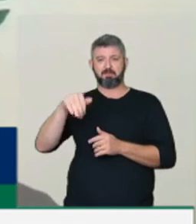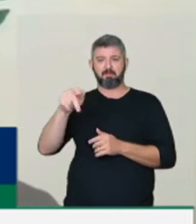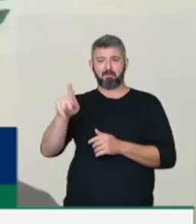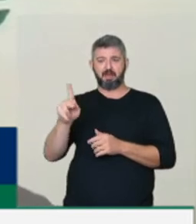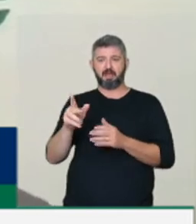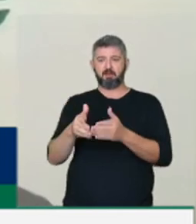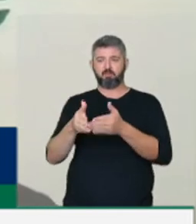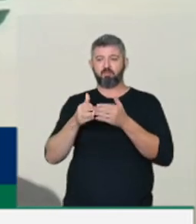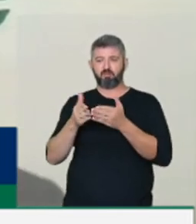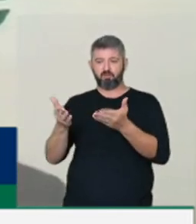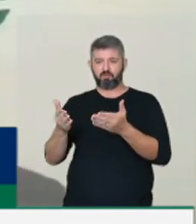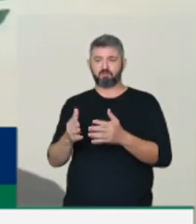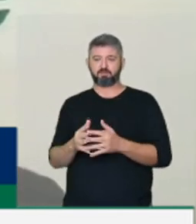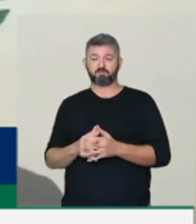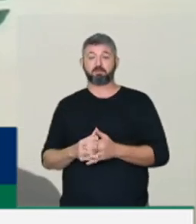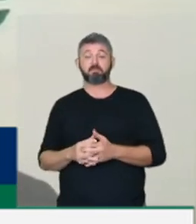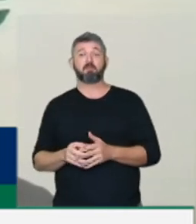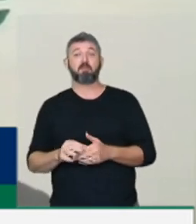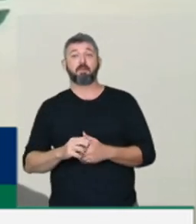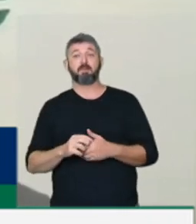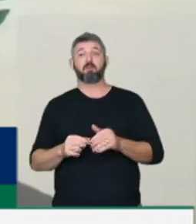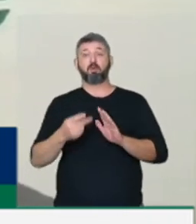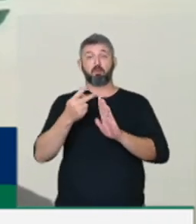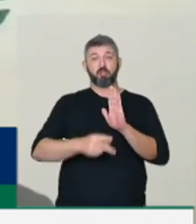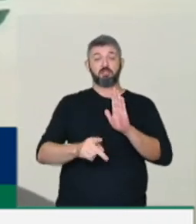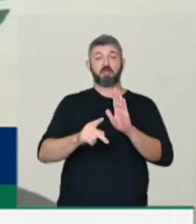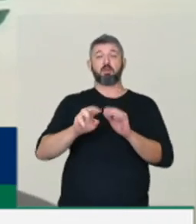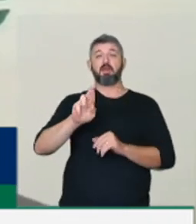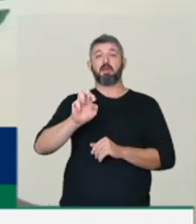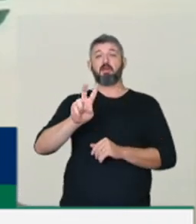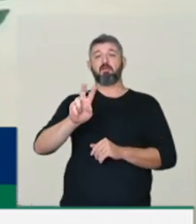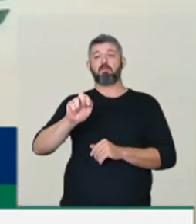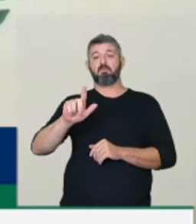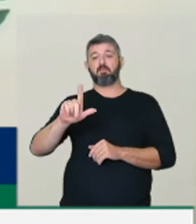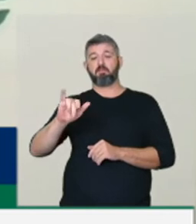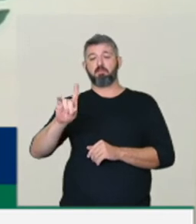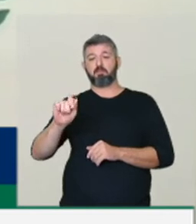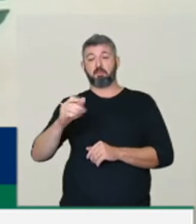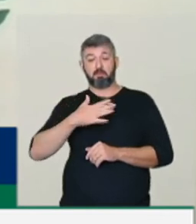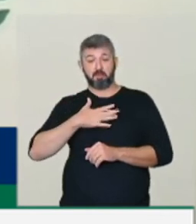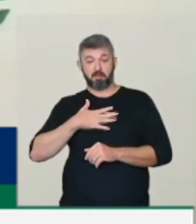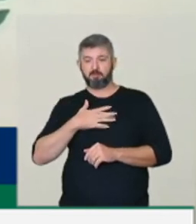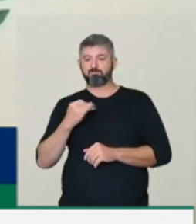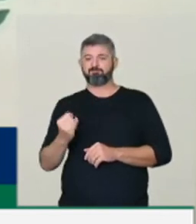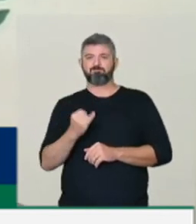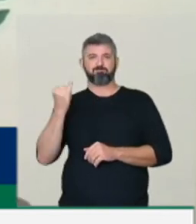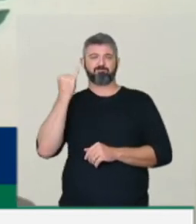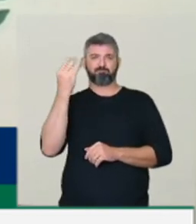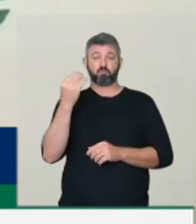PRESIDÊNCIA DEPUTADO EDUARDO BISMARCK, POR FAVOR FAZER ESSE ENCAMINHAMENTO. E O PROJETO DO REVALIDA EU CONSIDERO FUNDAMENTAL NESSE MOMENTO ONDE